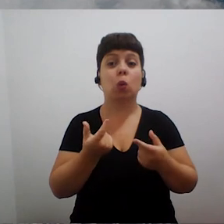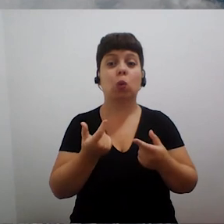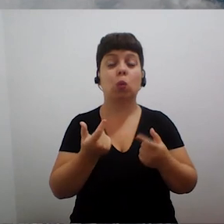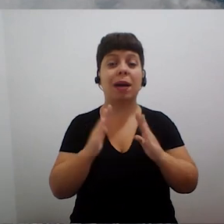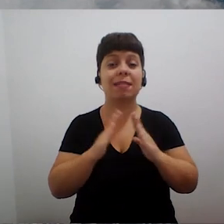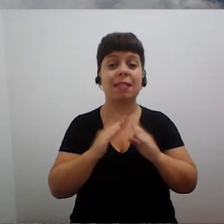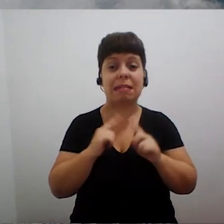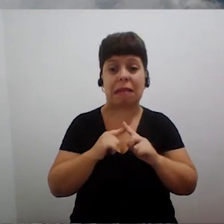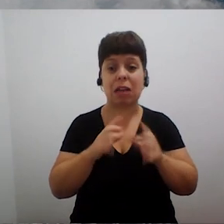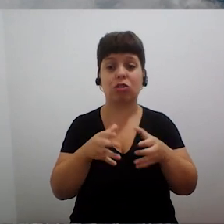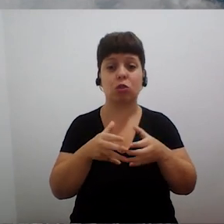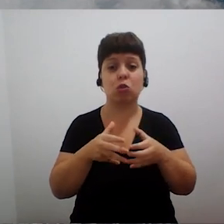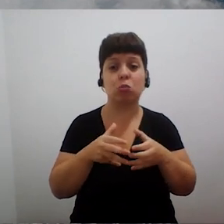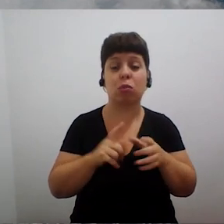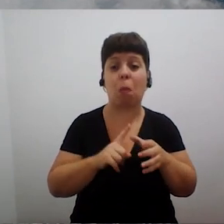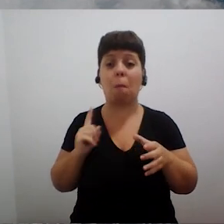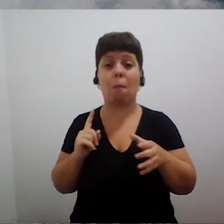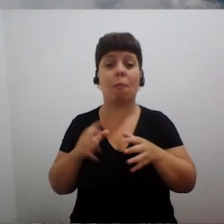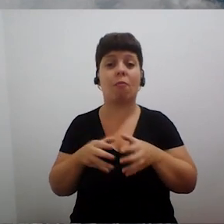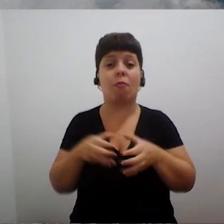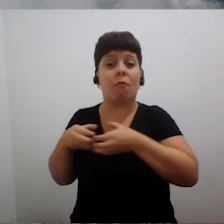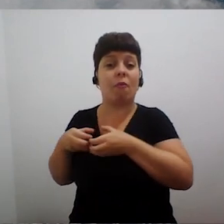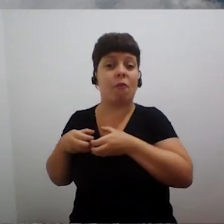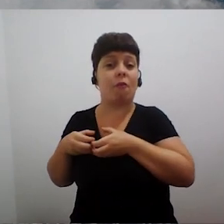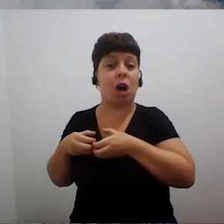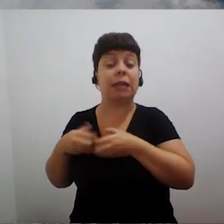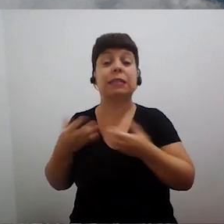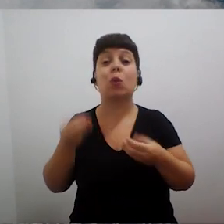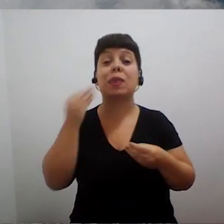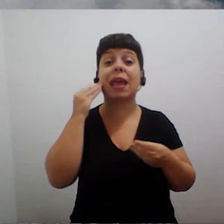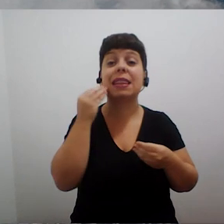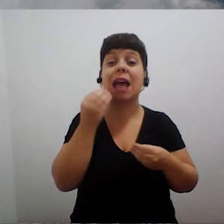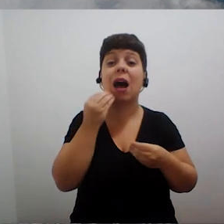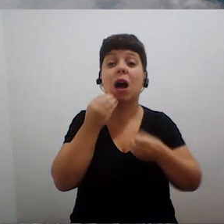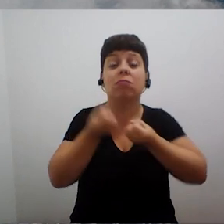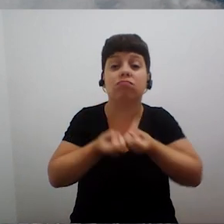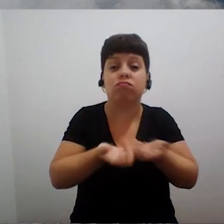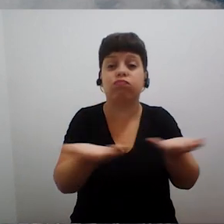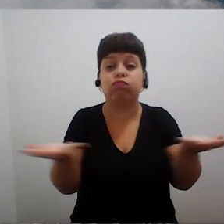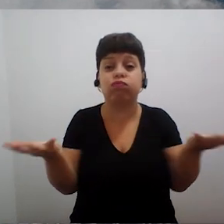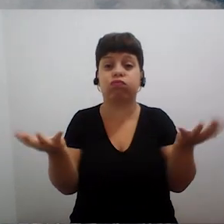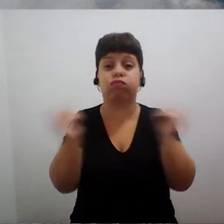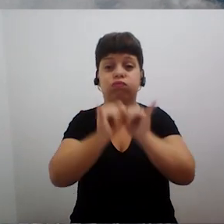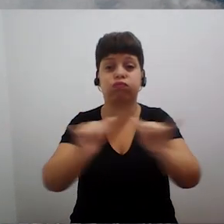Então a ideia é que a gente ofereça oportunidades de conhecimento, experiências, treinamentos, e a aproximação com esses temas